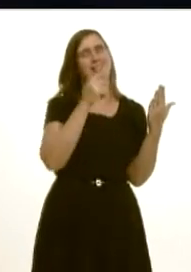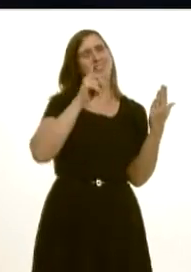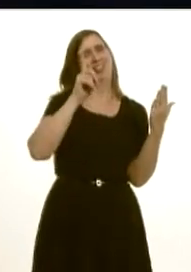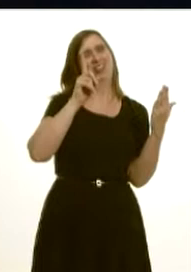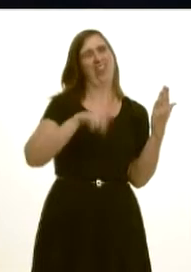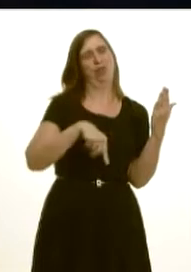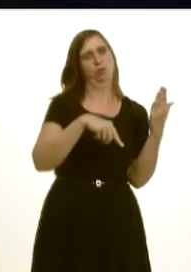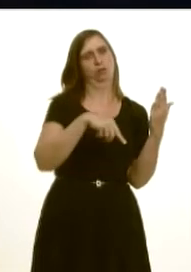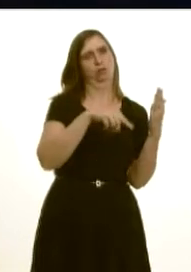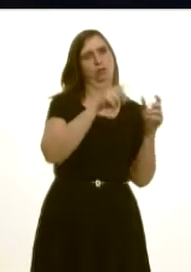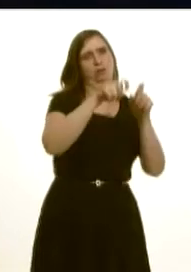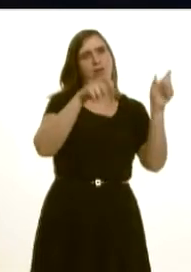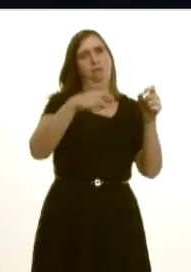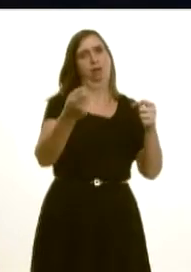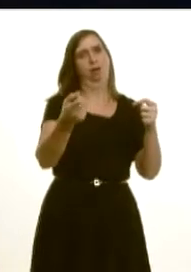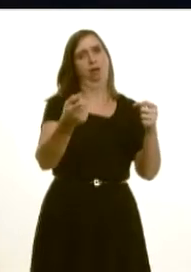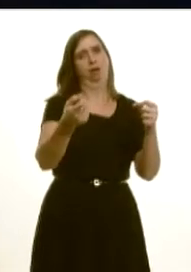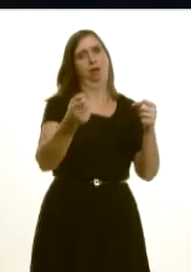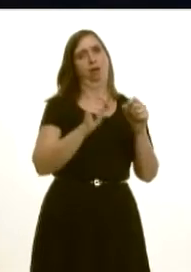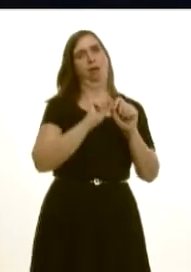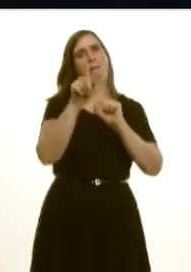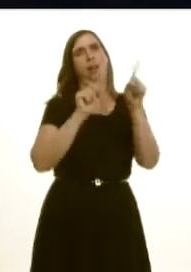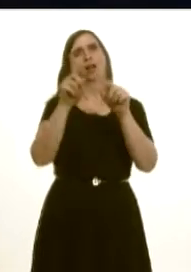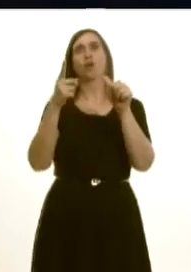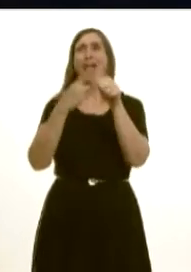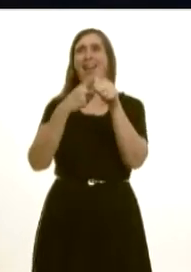Aled Roberts: Brif Weinidog, mae ffigurau’r Cyd-gyngor Cymwysterau yn dangos mai allan